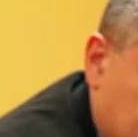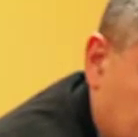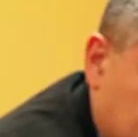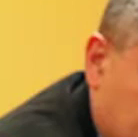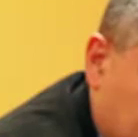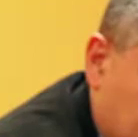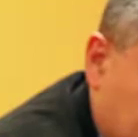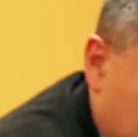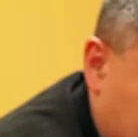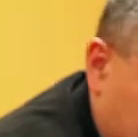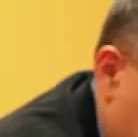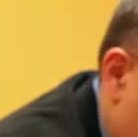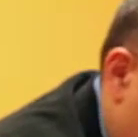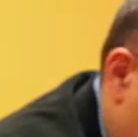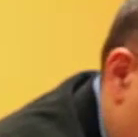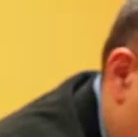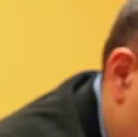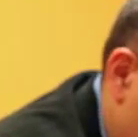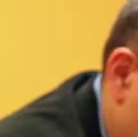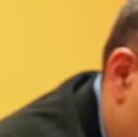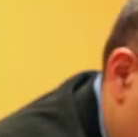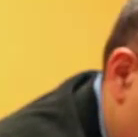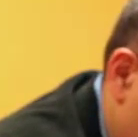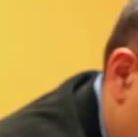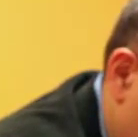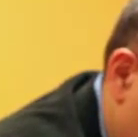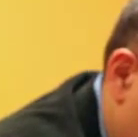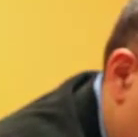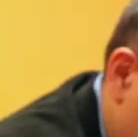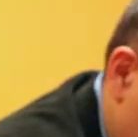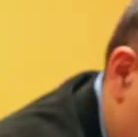cuando Camps era Consejero de Cultura, como Ripoll o